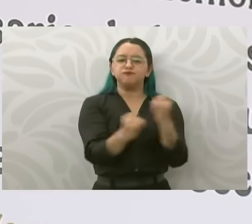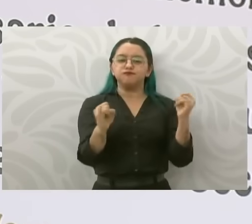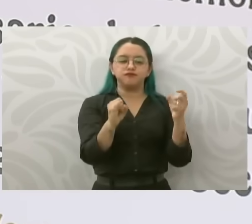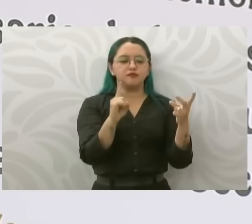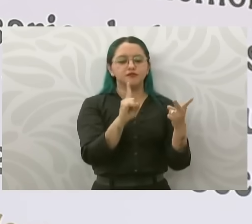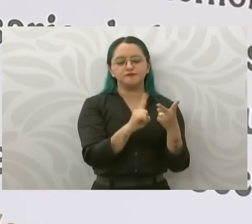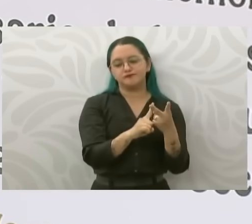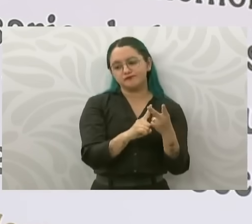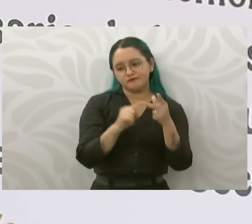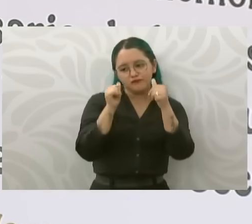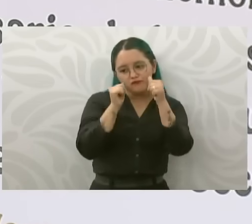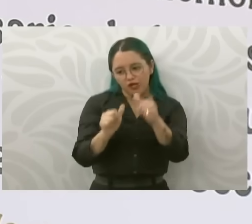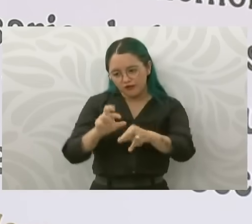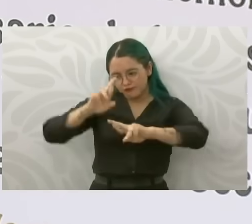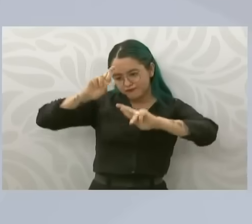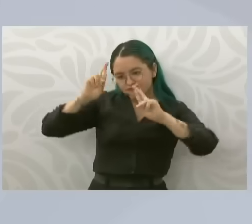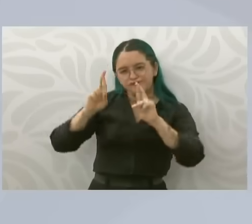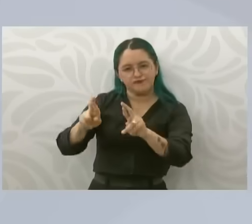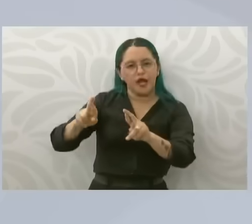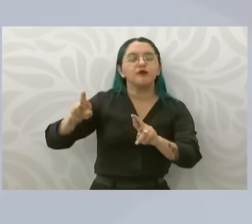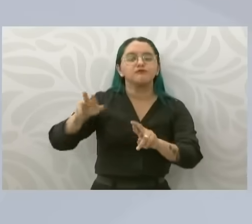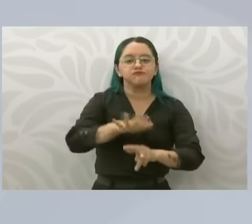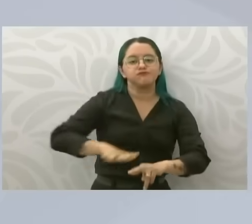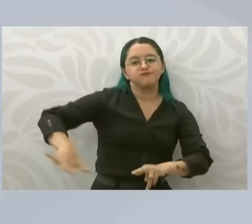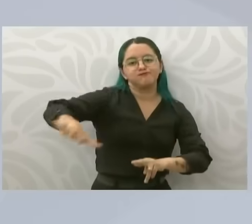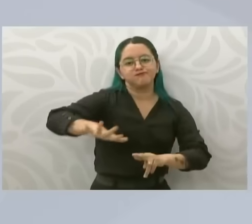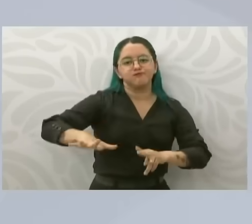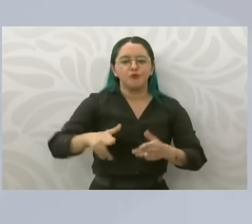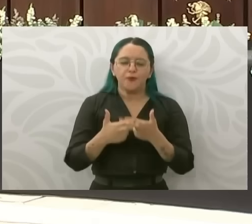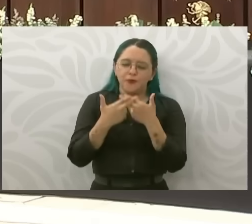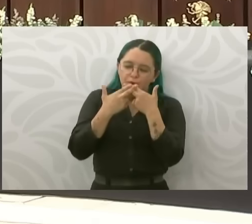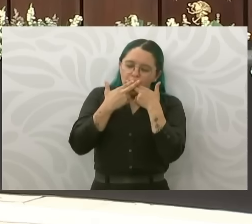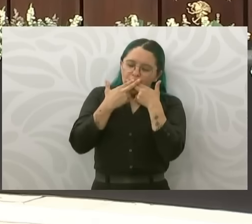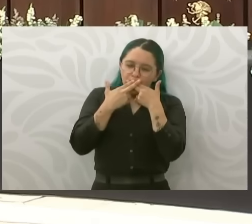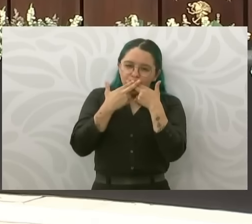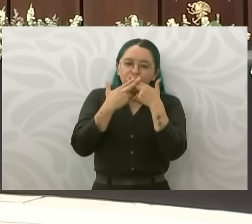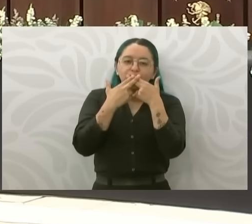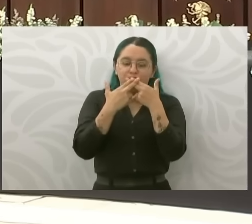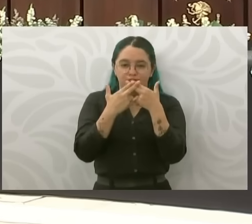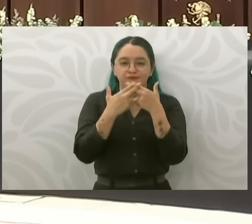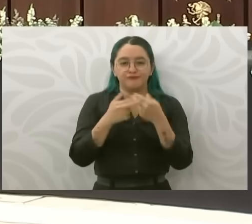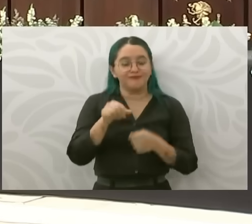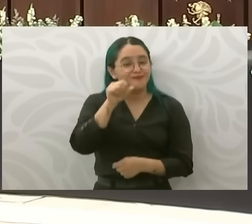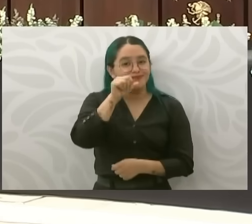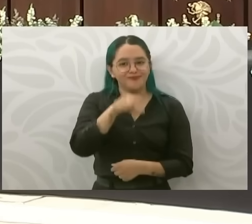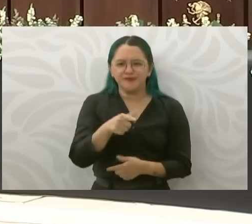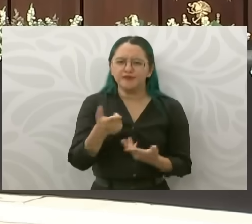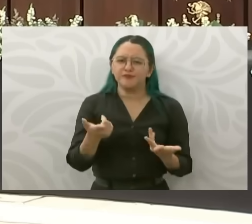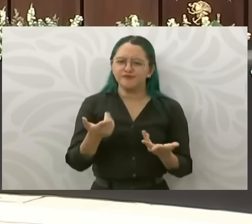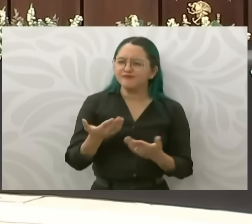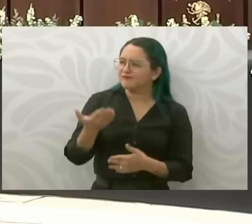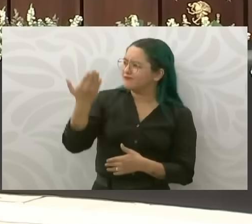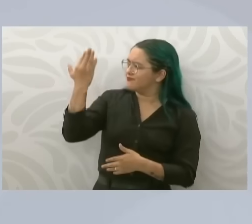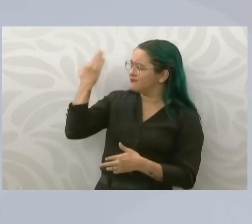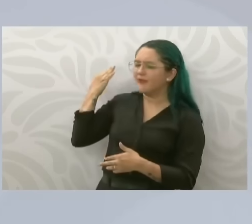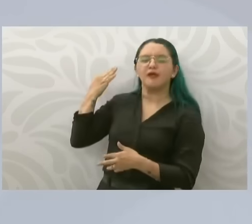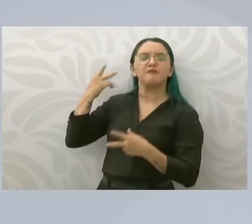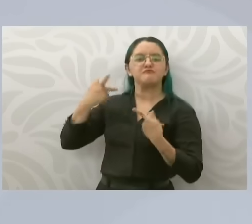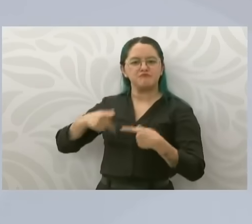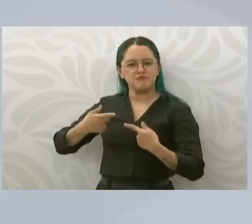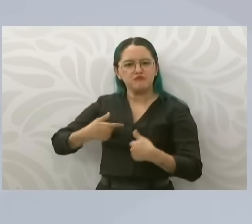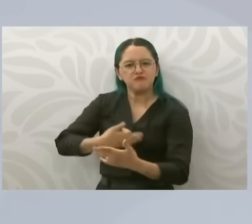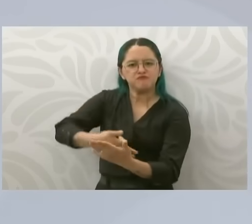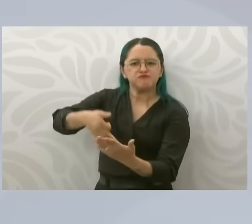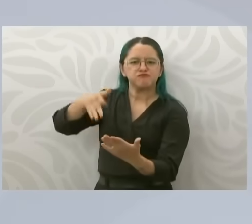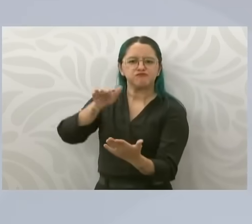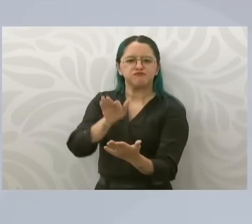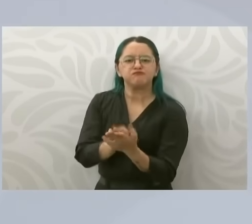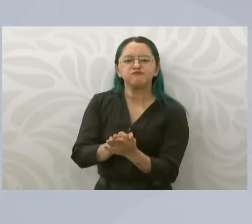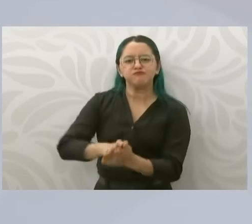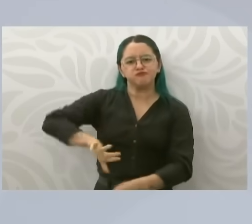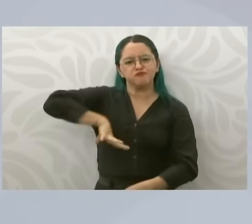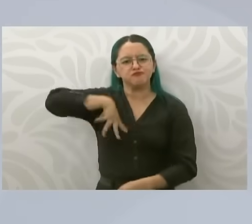pueblo de México y de la nación como lo pensaban y como lucharon nuestros próes es menester siempre